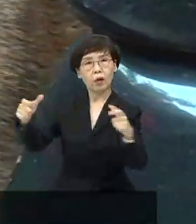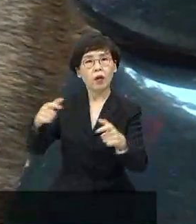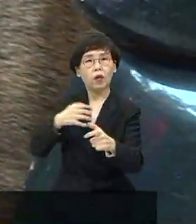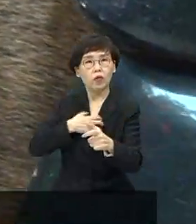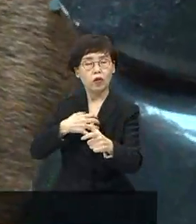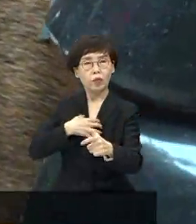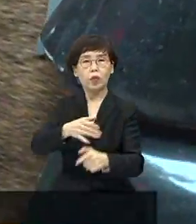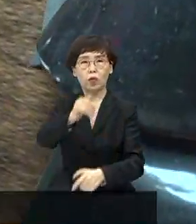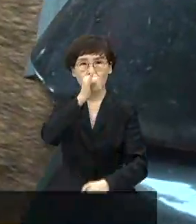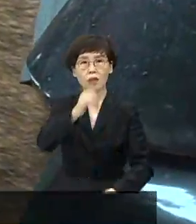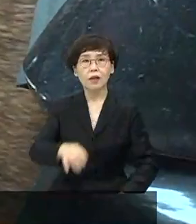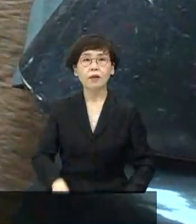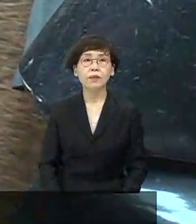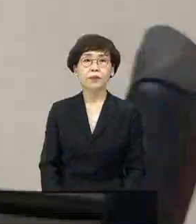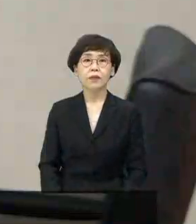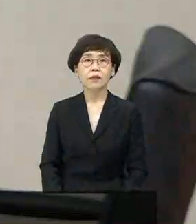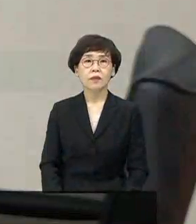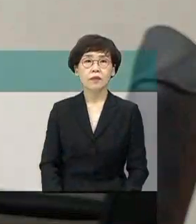오히려 사냥개에 의한 감염 확산 가능성을 배제할 수 없습니다.